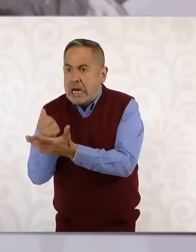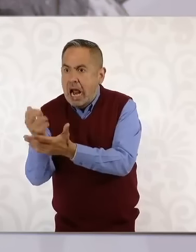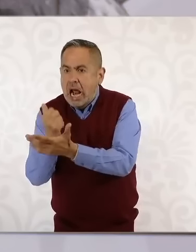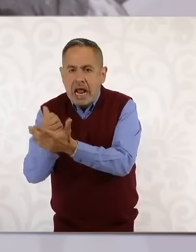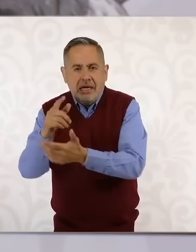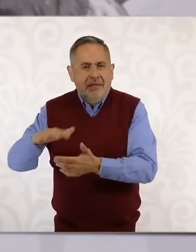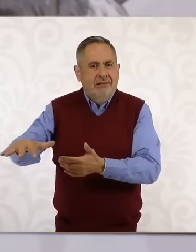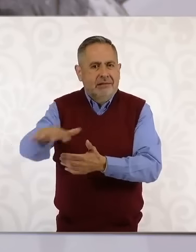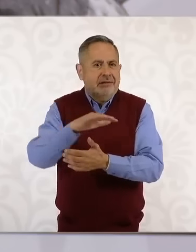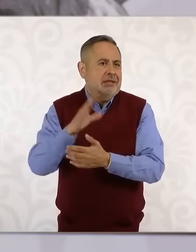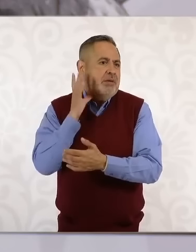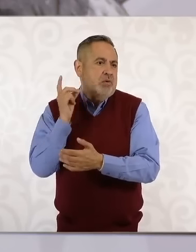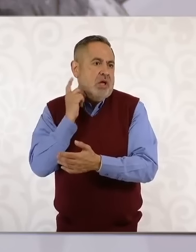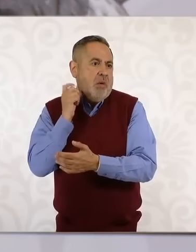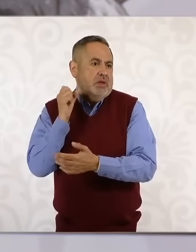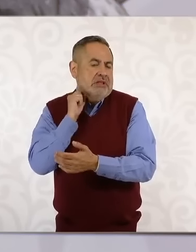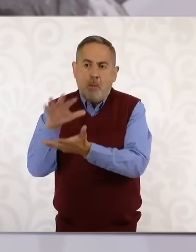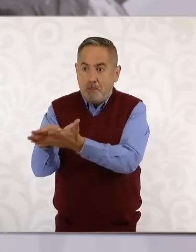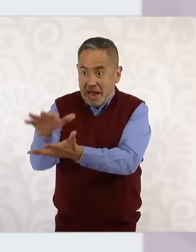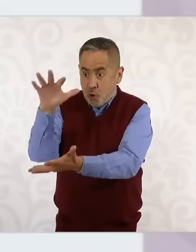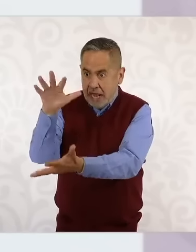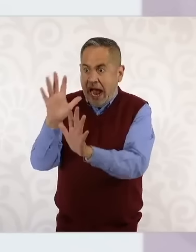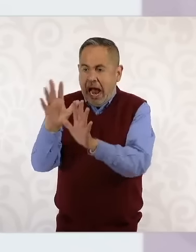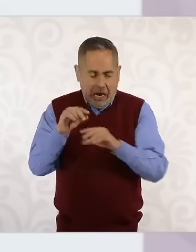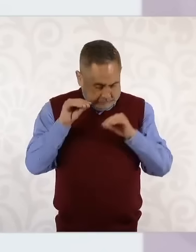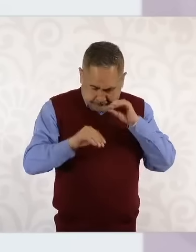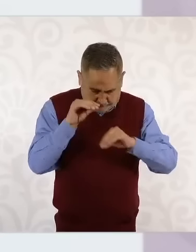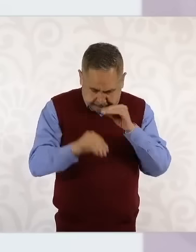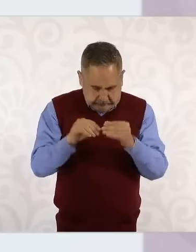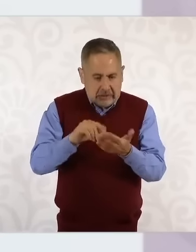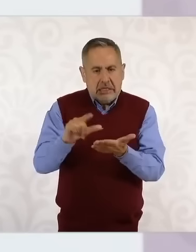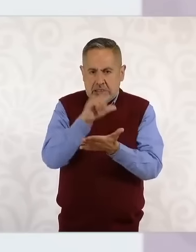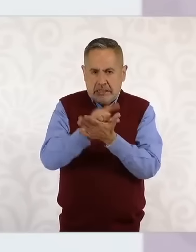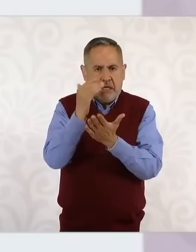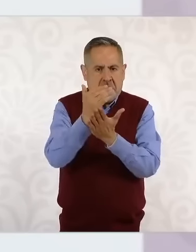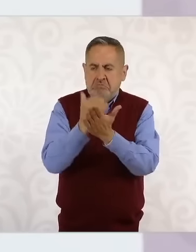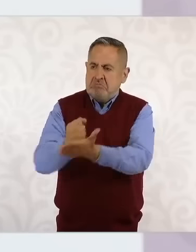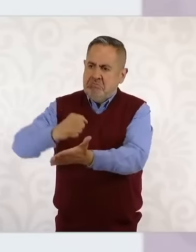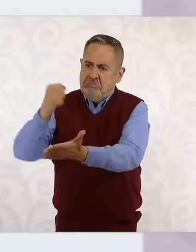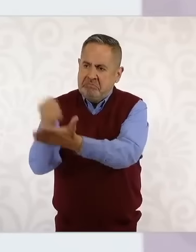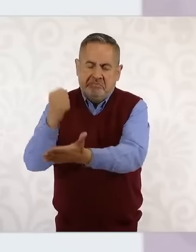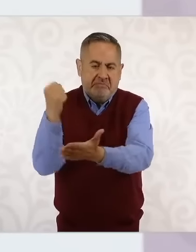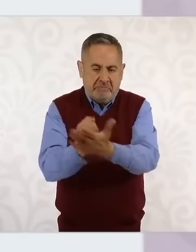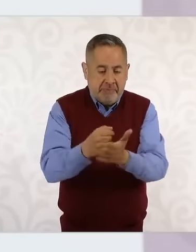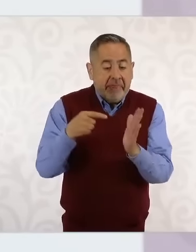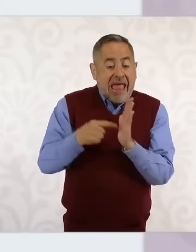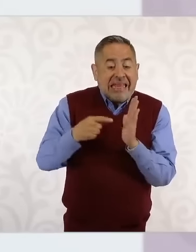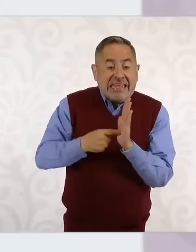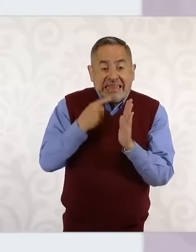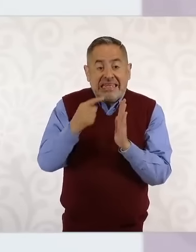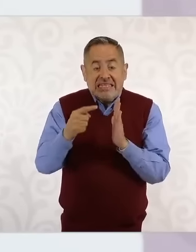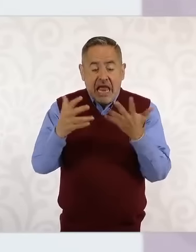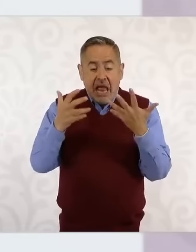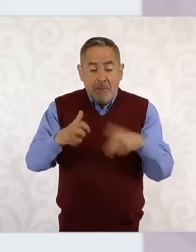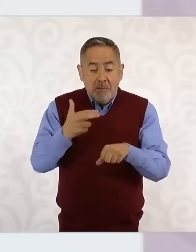28 constitucional se recupere ese pedacito que dice, "Las empresas del Estado no son monopolio